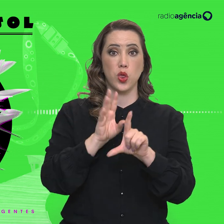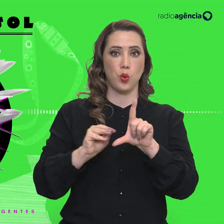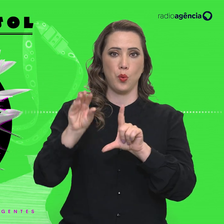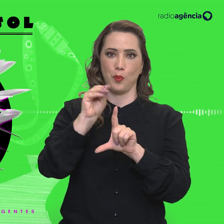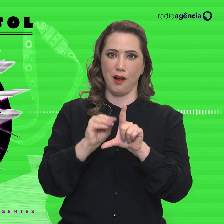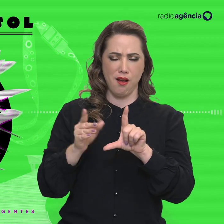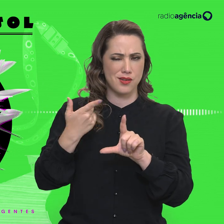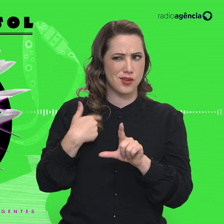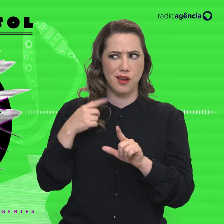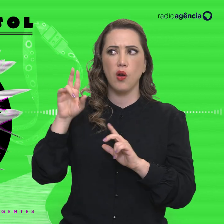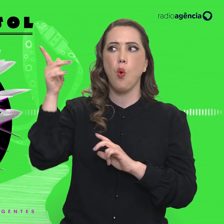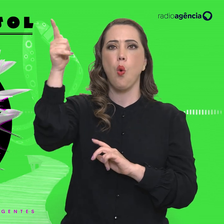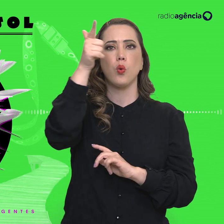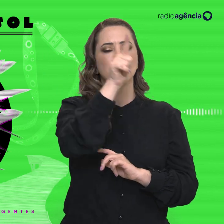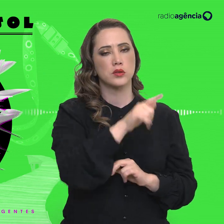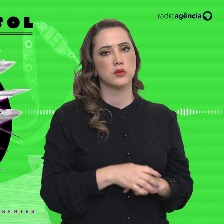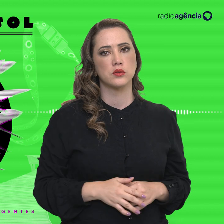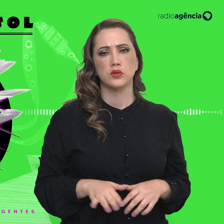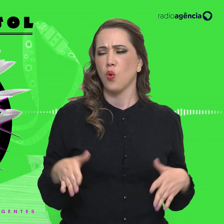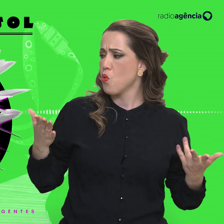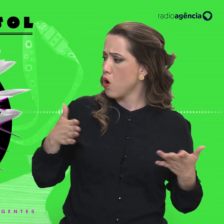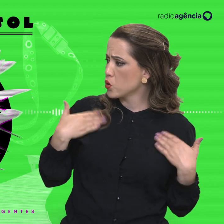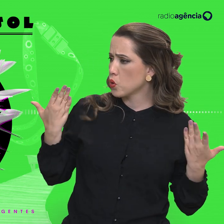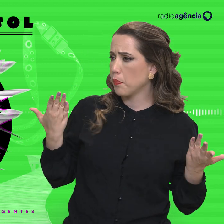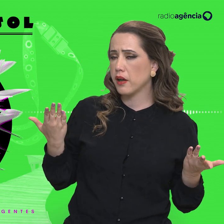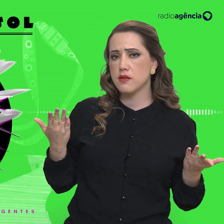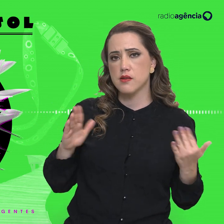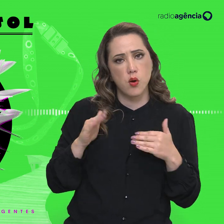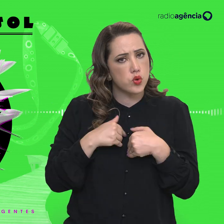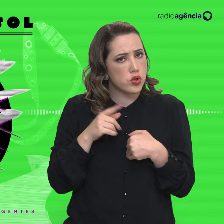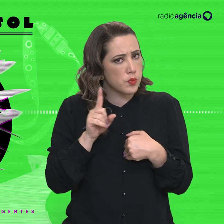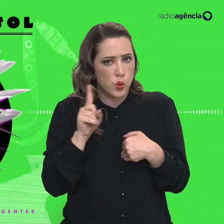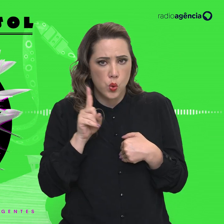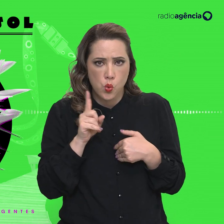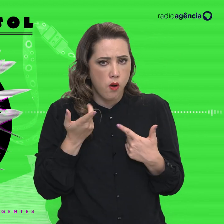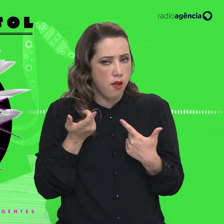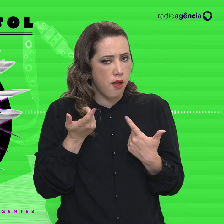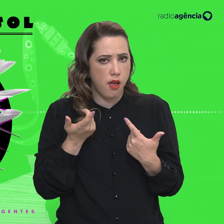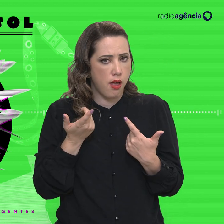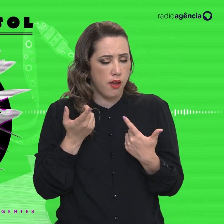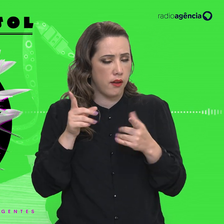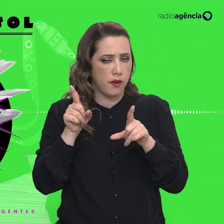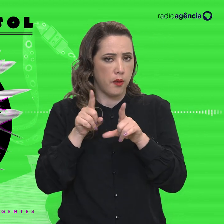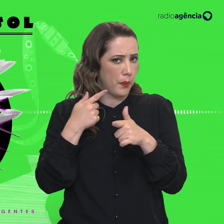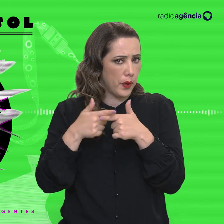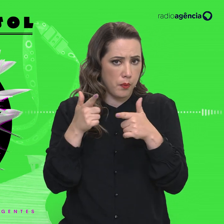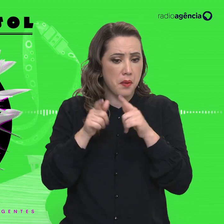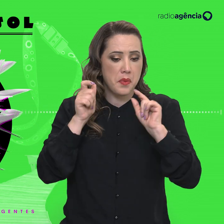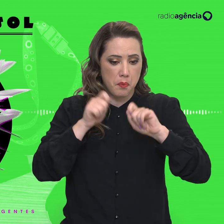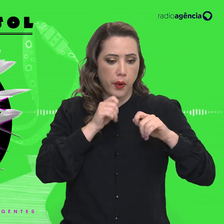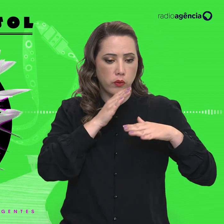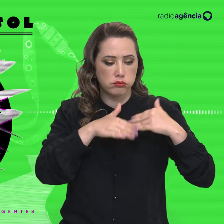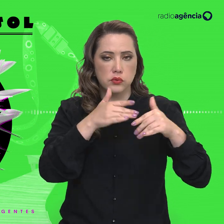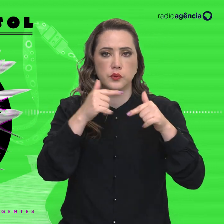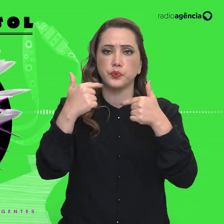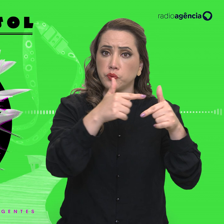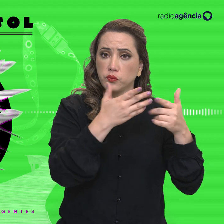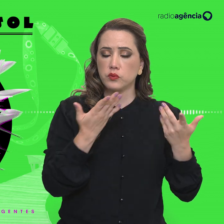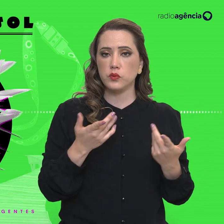Autismo, se tratado, não é tão incapacitante. Muita gente do espectro autista está nas mais diversas profissões, e muitas das vezes, as pessoas nem detectam.